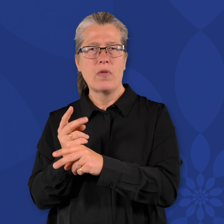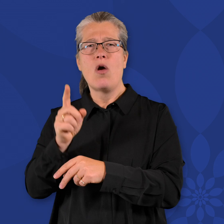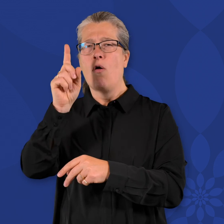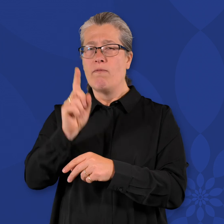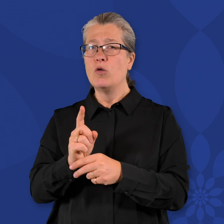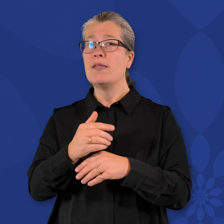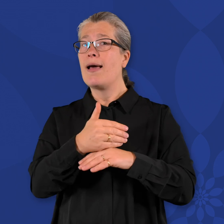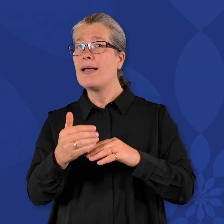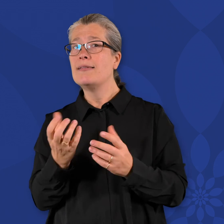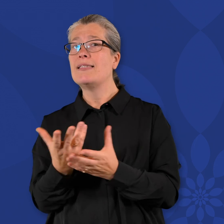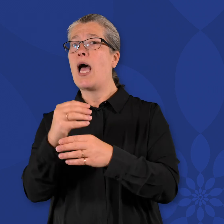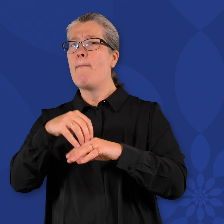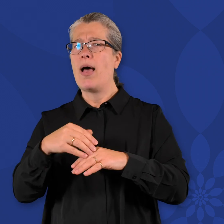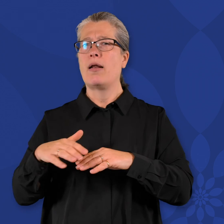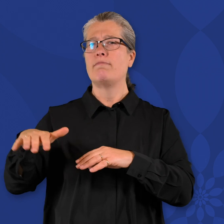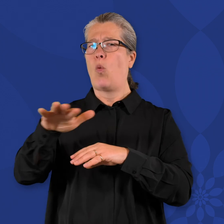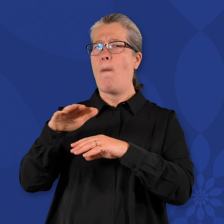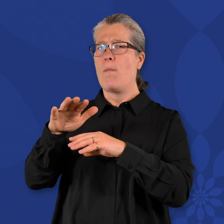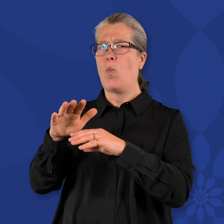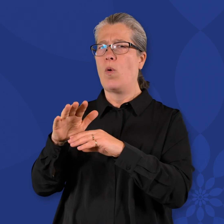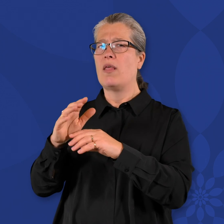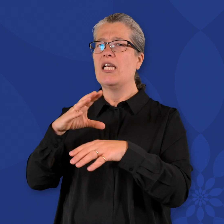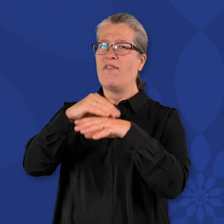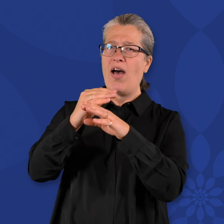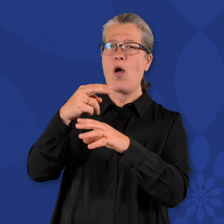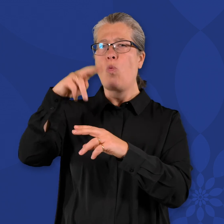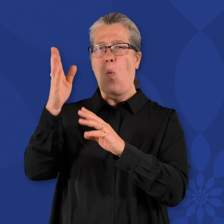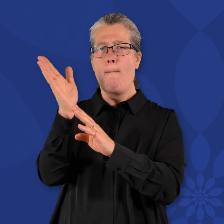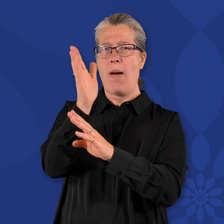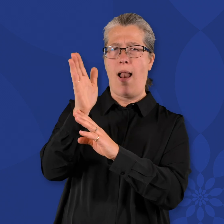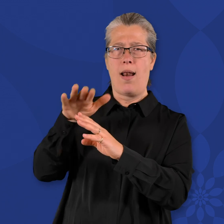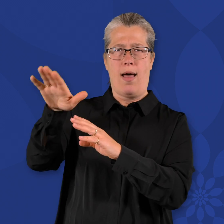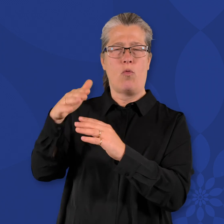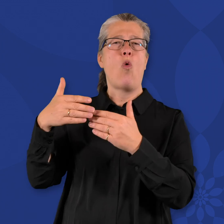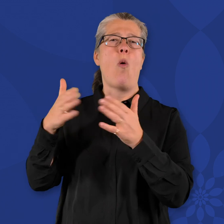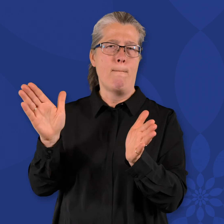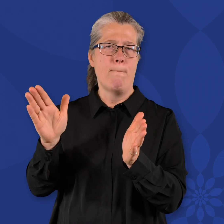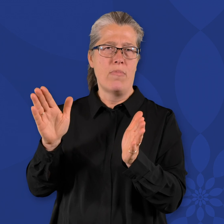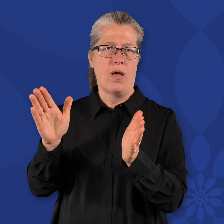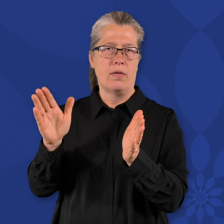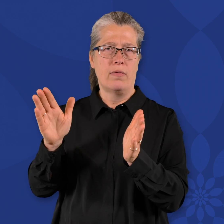Först öppnas trafiken för gränssamhällena vid landgränserna mot Sverige och Norge.